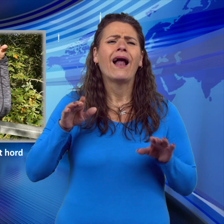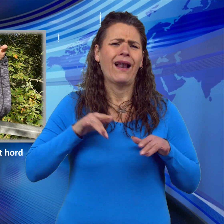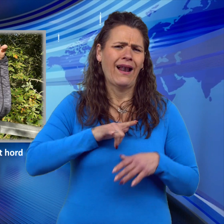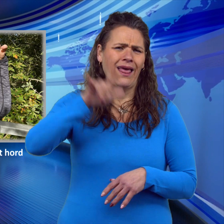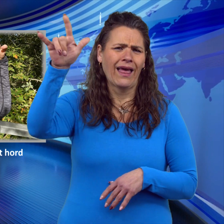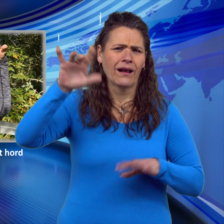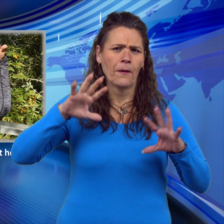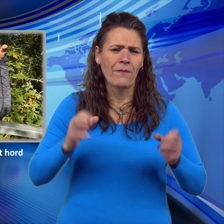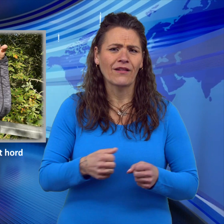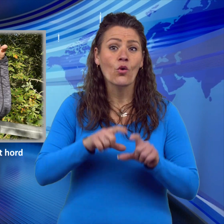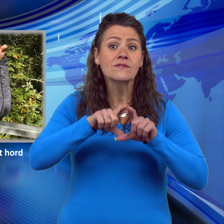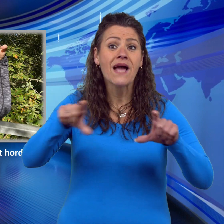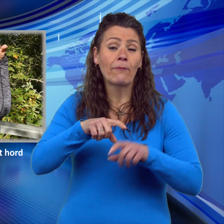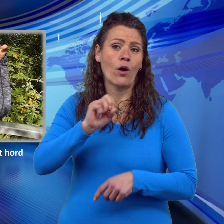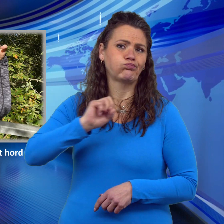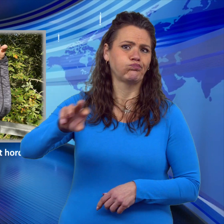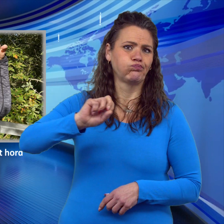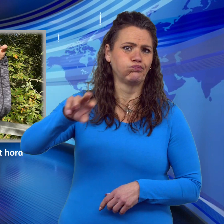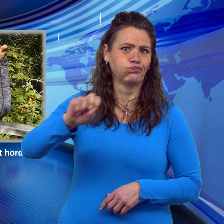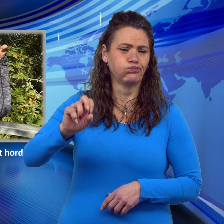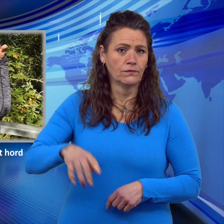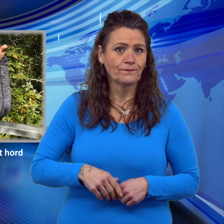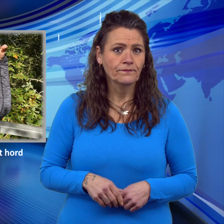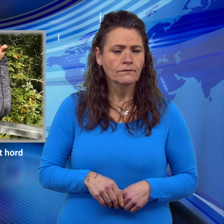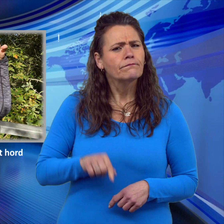a légimentő számára.